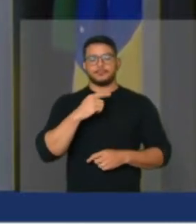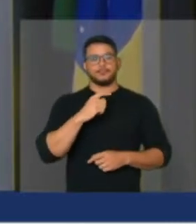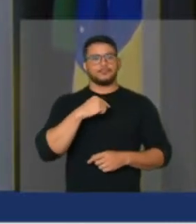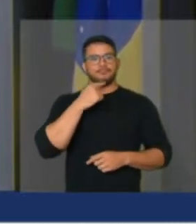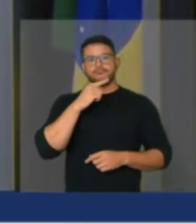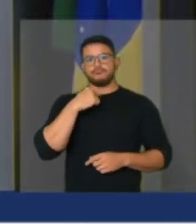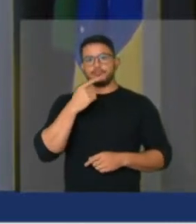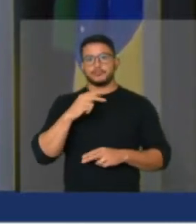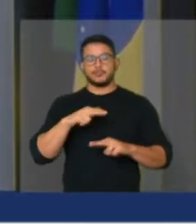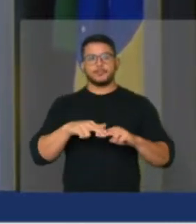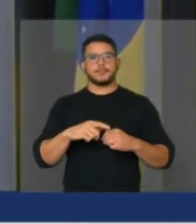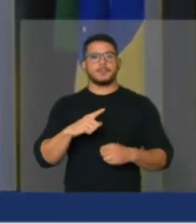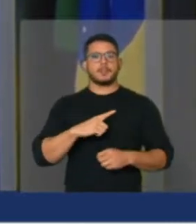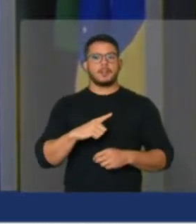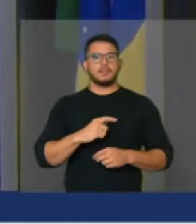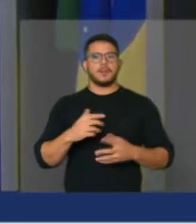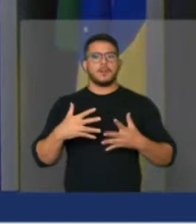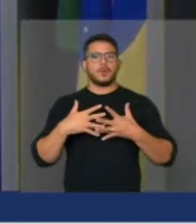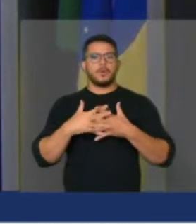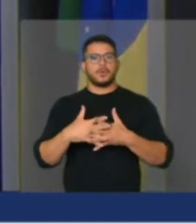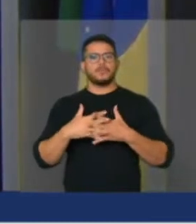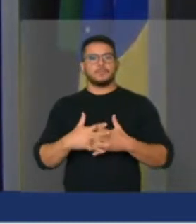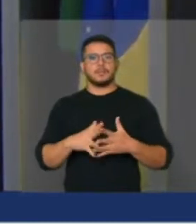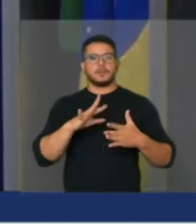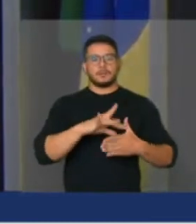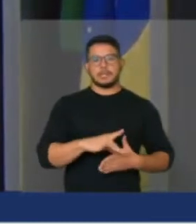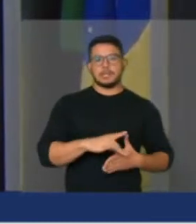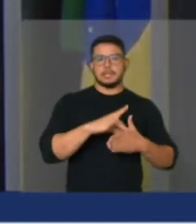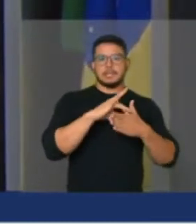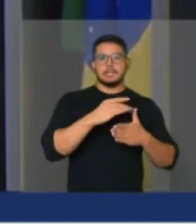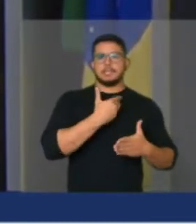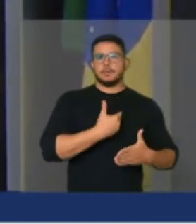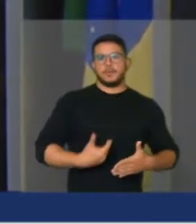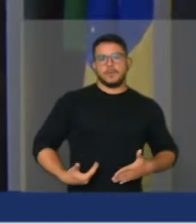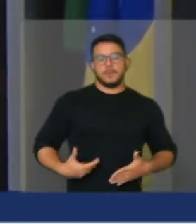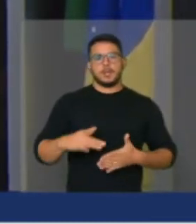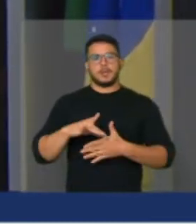COM AS LIDERANÇAS DO GOVERNO E... E NÃO FOI APROVADO O